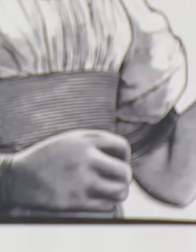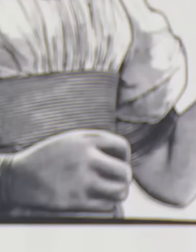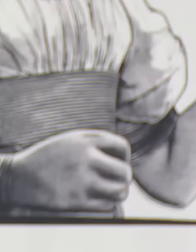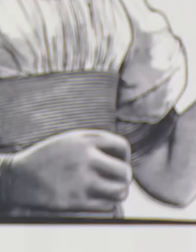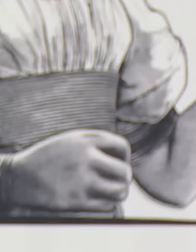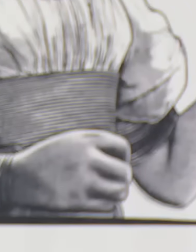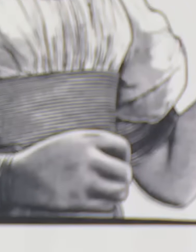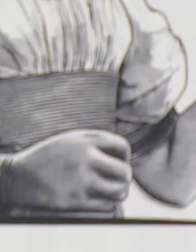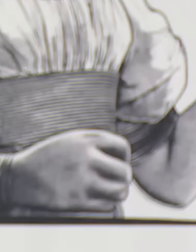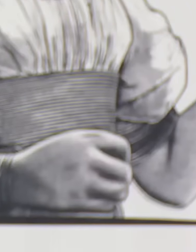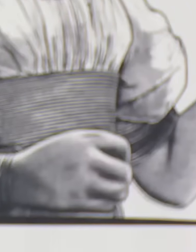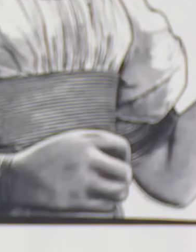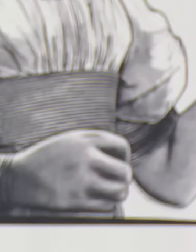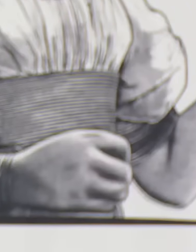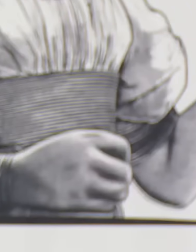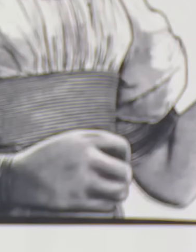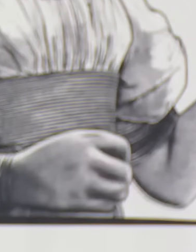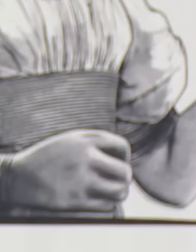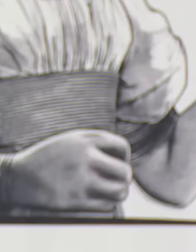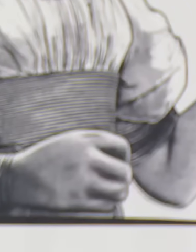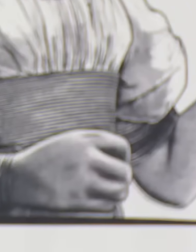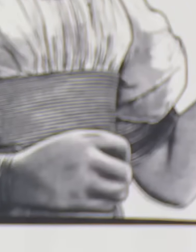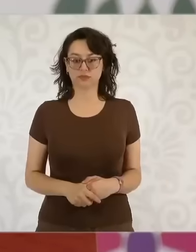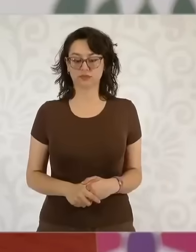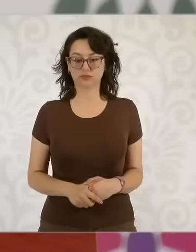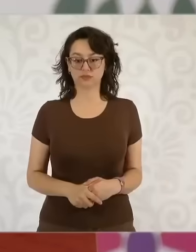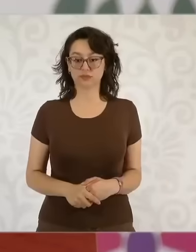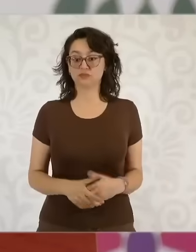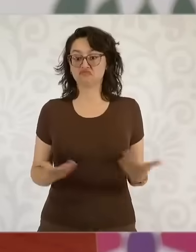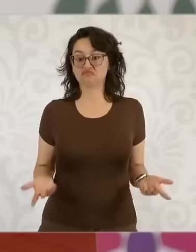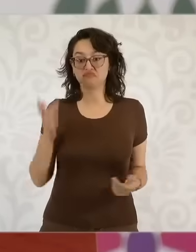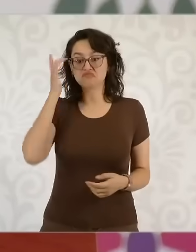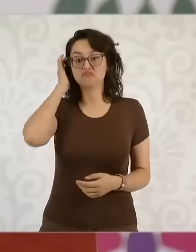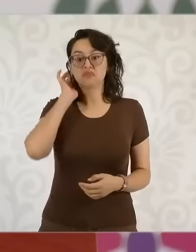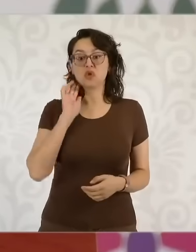pero reconocemos que está defendiendo a los mexicanos en Estados Unidos